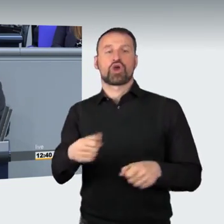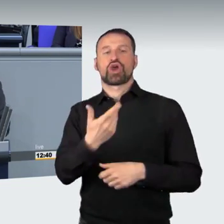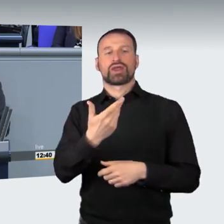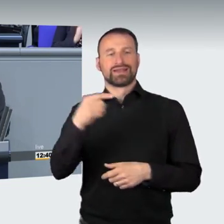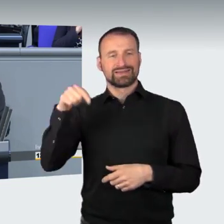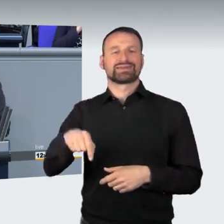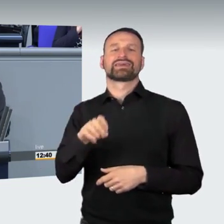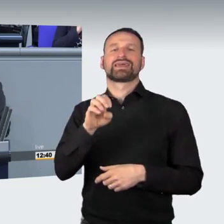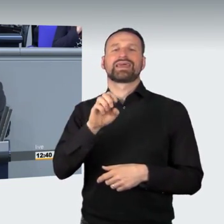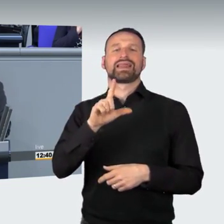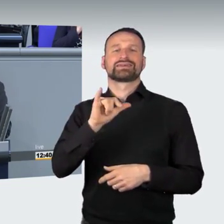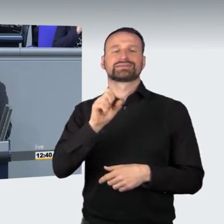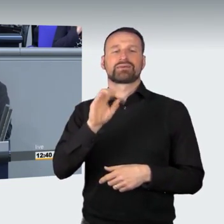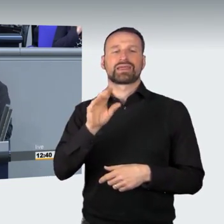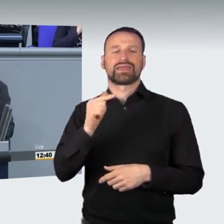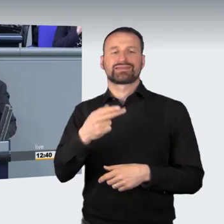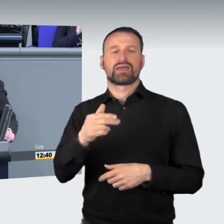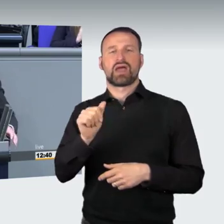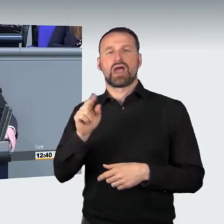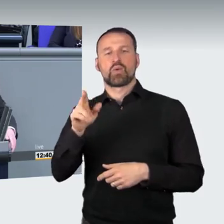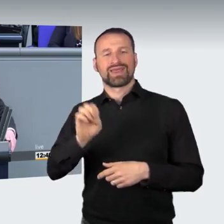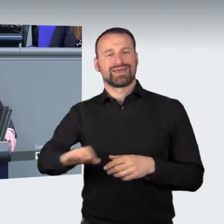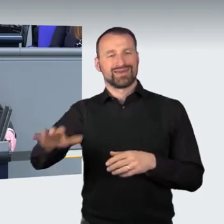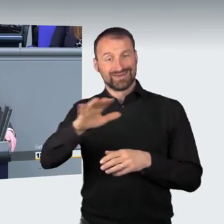in Berlin kein neues Zuhause finden können, meine Damen und Herren.